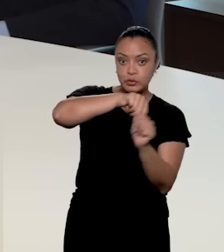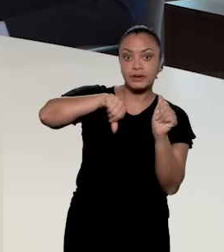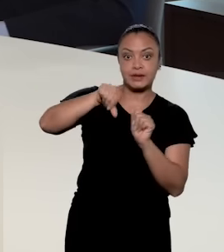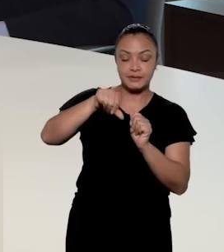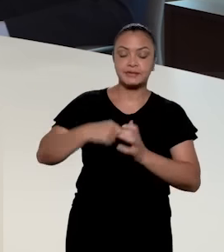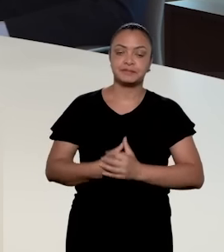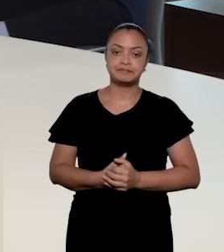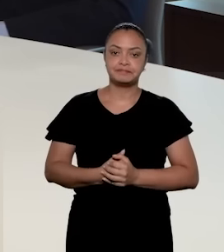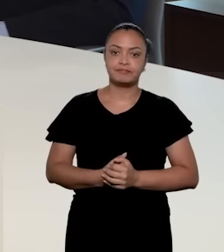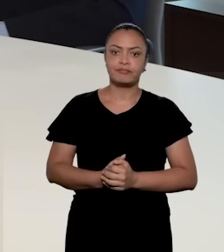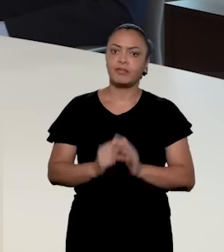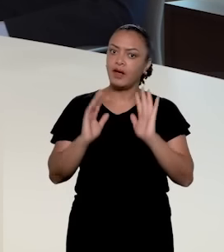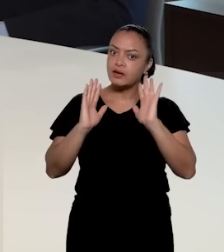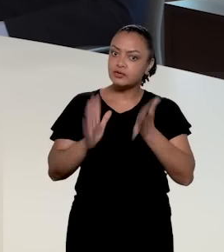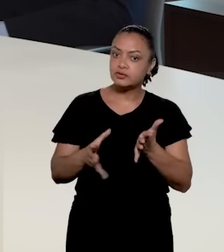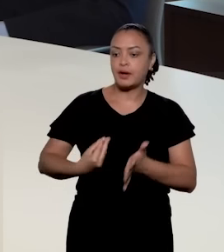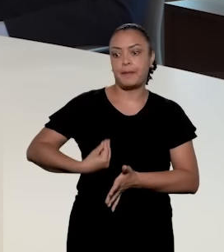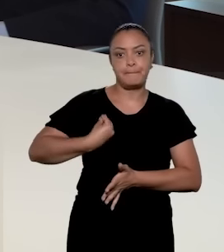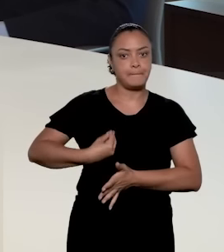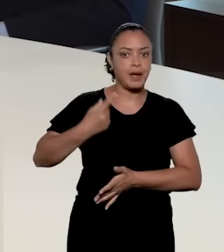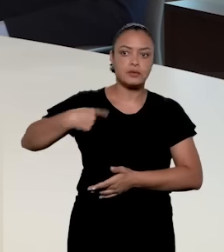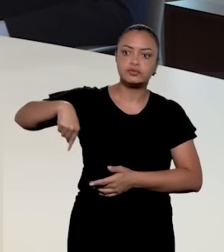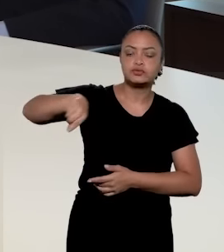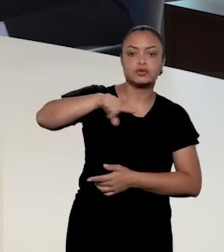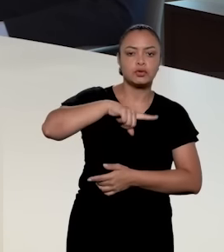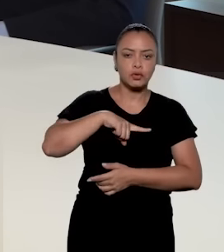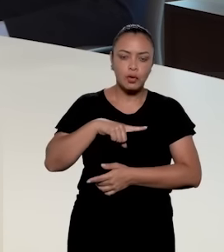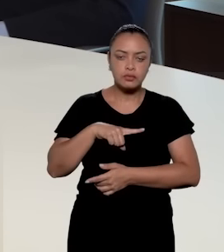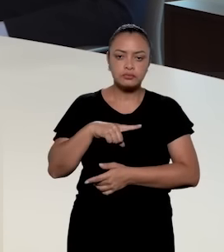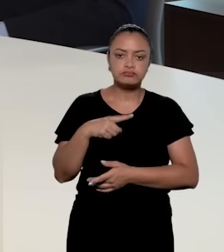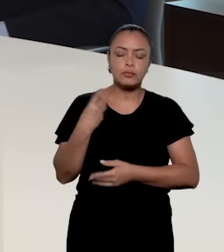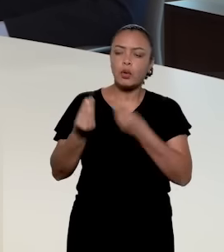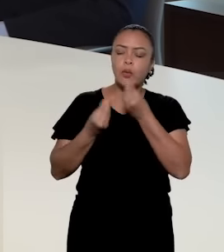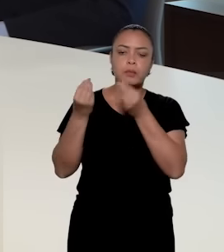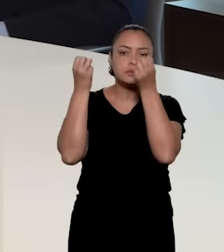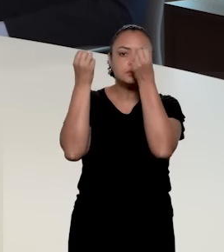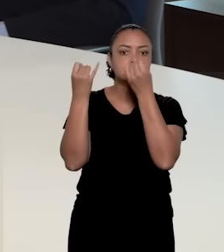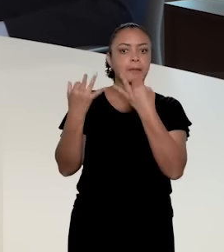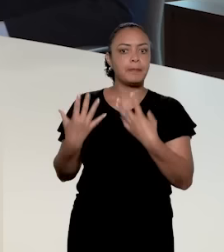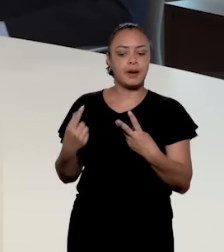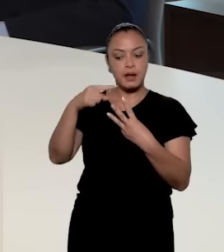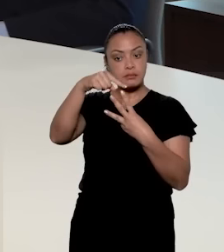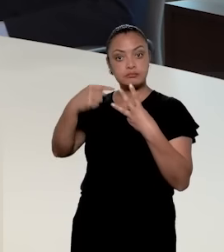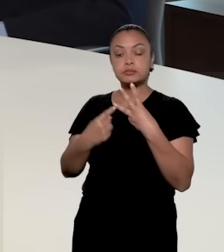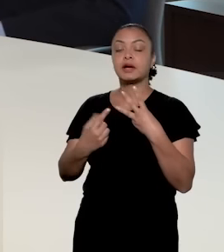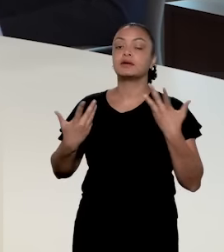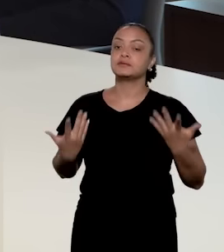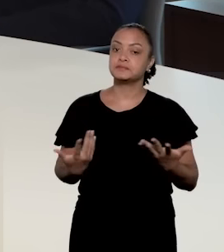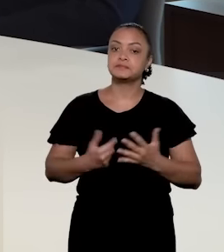Tudo isso já faz parte da vida de todos nós? Nos dê, por favor, um panorama desses três pilares.